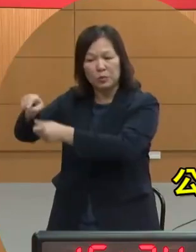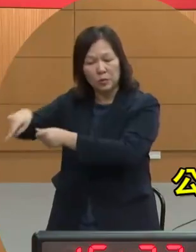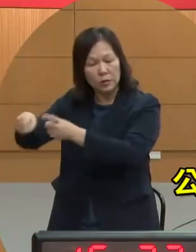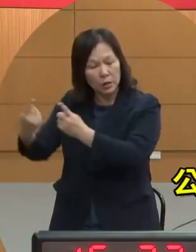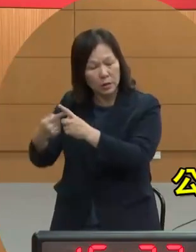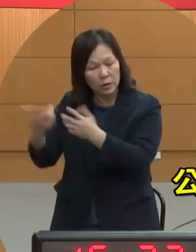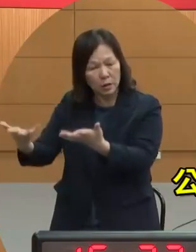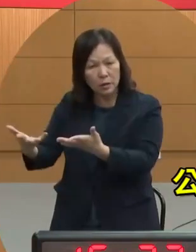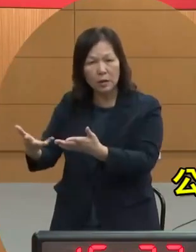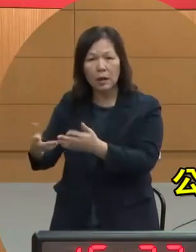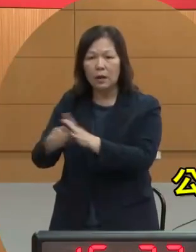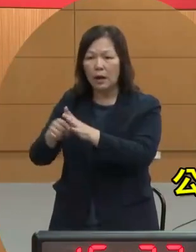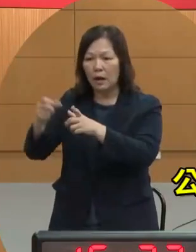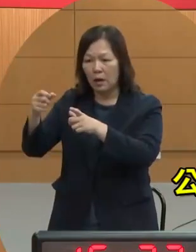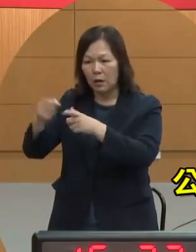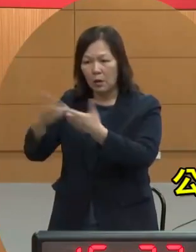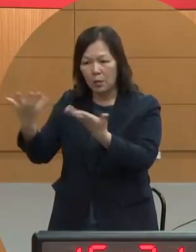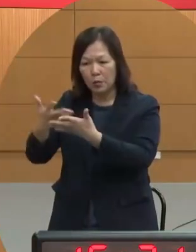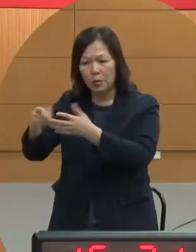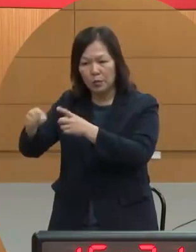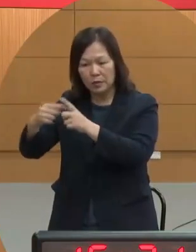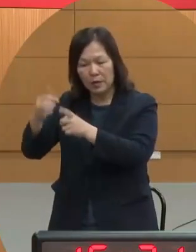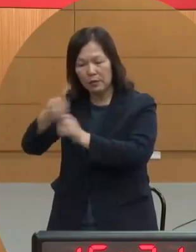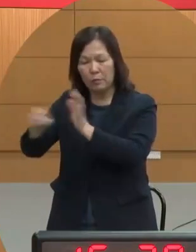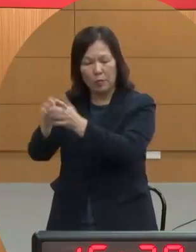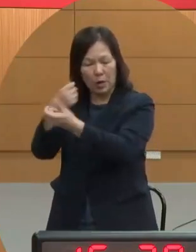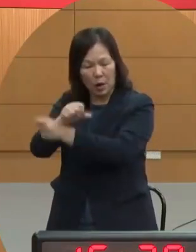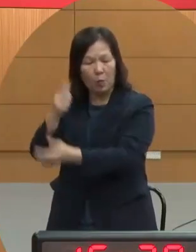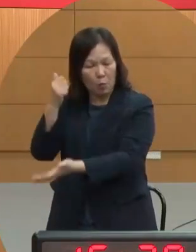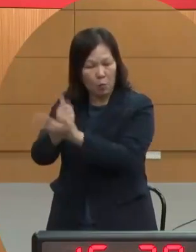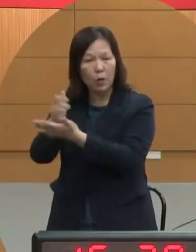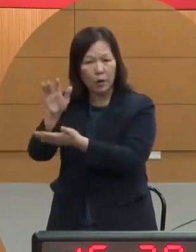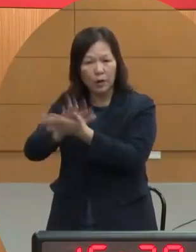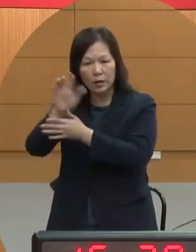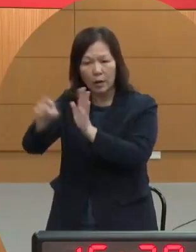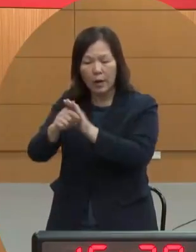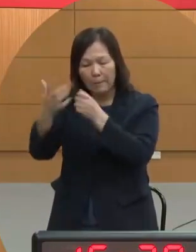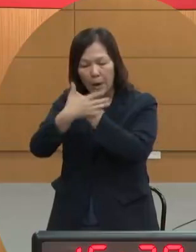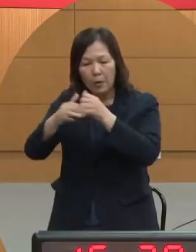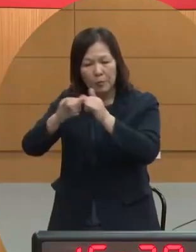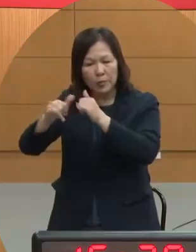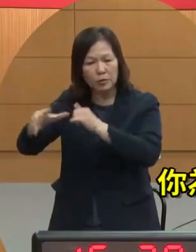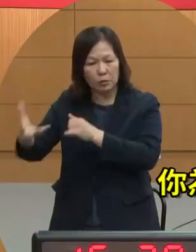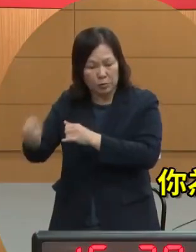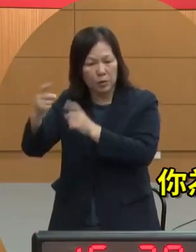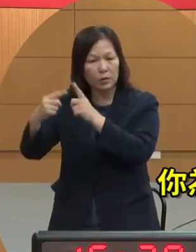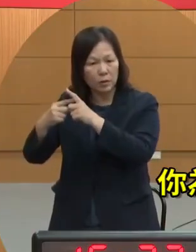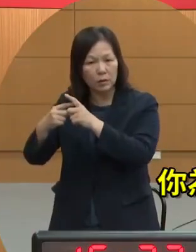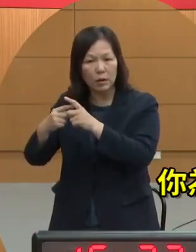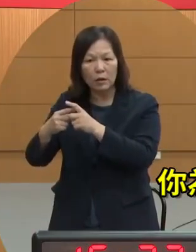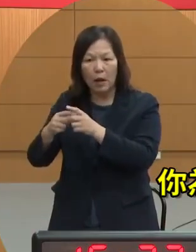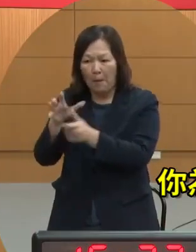公務員是通過國家考試 執行公共事務 保護民眾權益的人 你為什麼這樣欺壓公權力